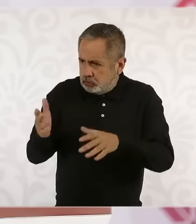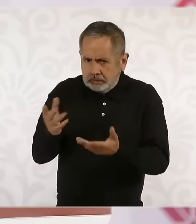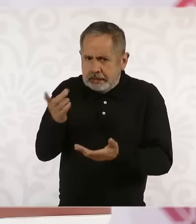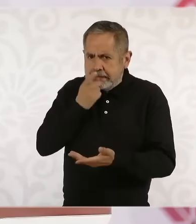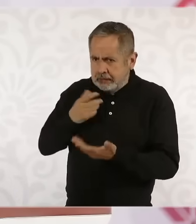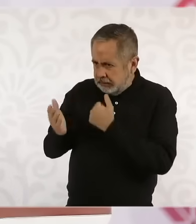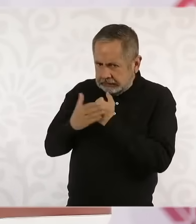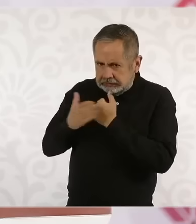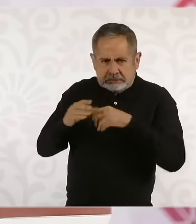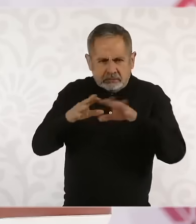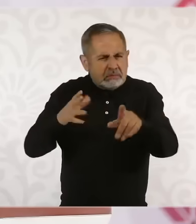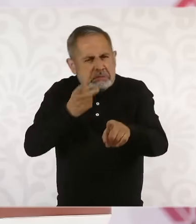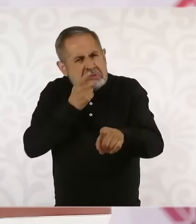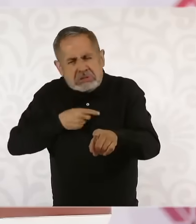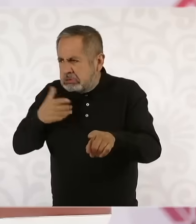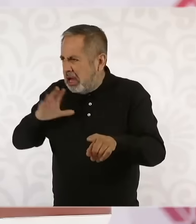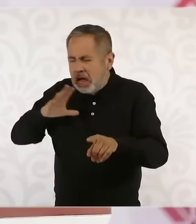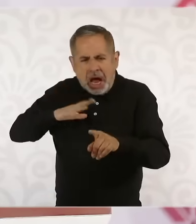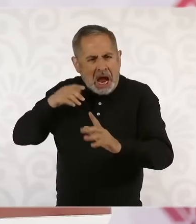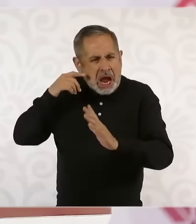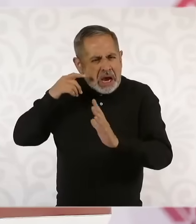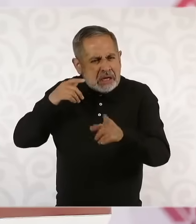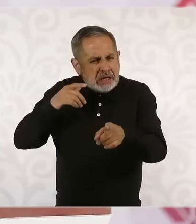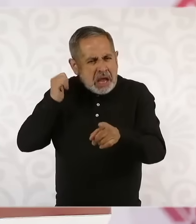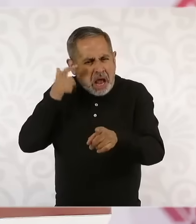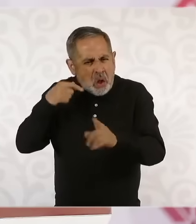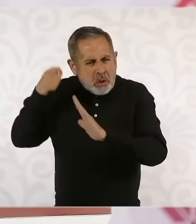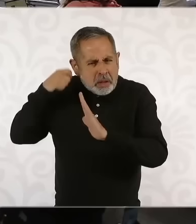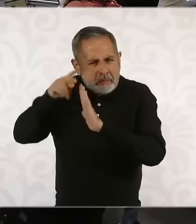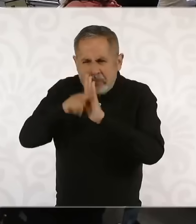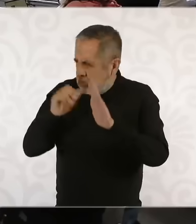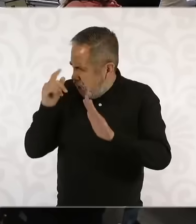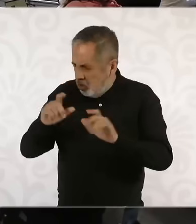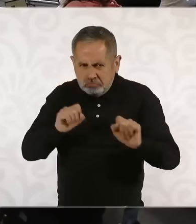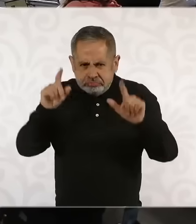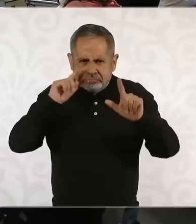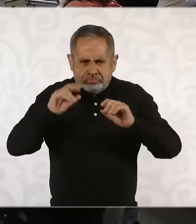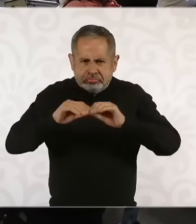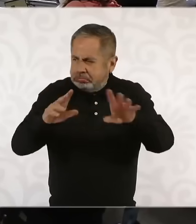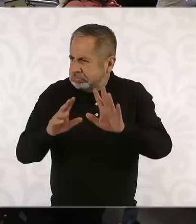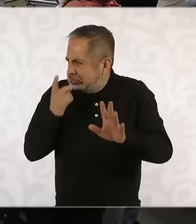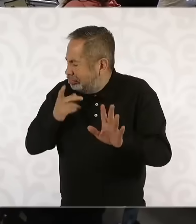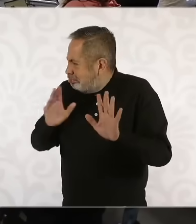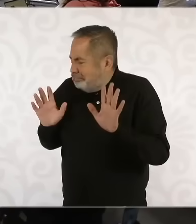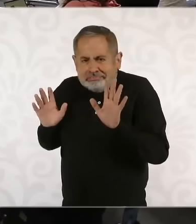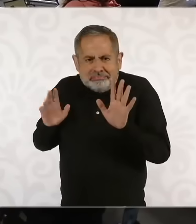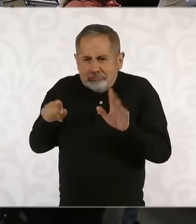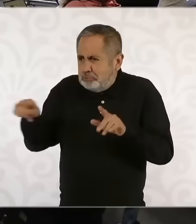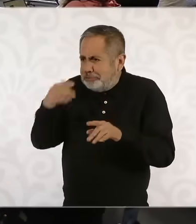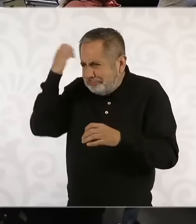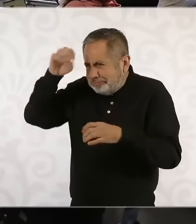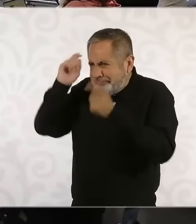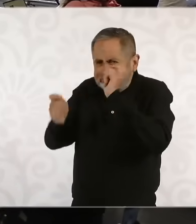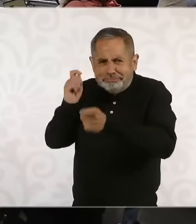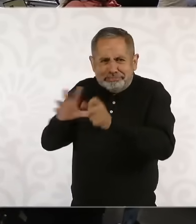dijeron que tenían un un video o algo así. Yo, ustedes son los especialistas en deportes. Ella es